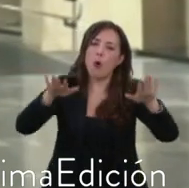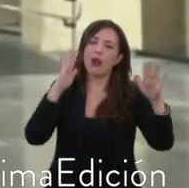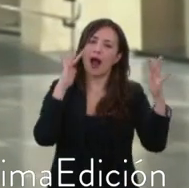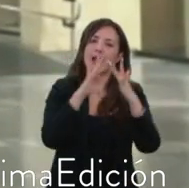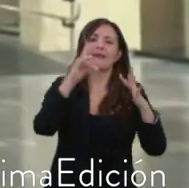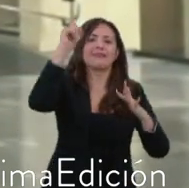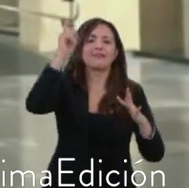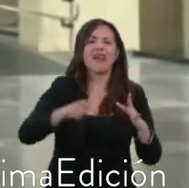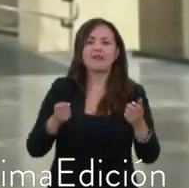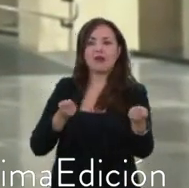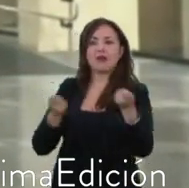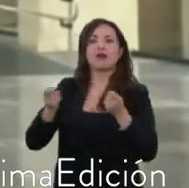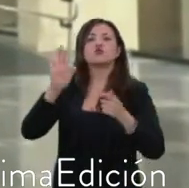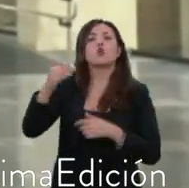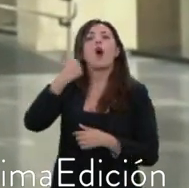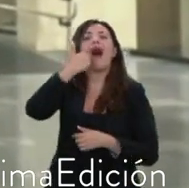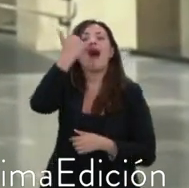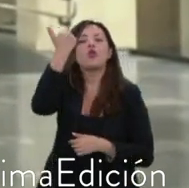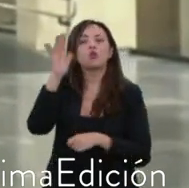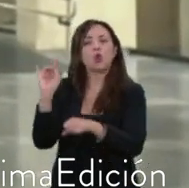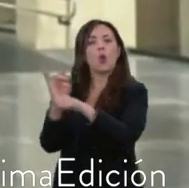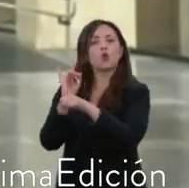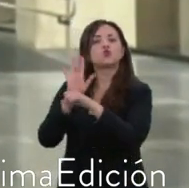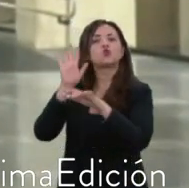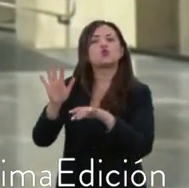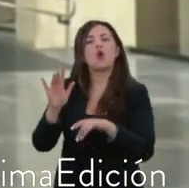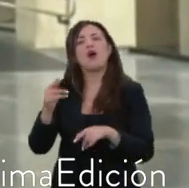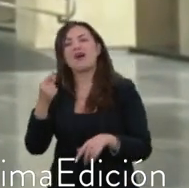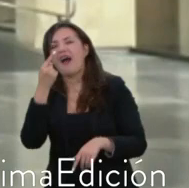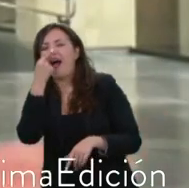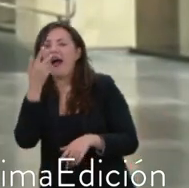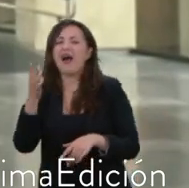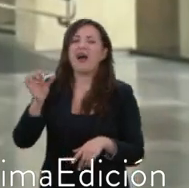iba a disminuir el consumo en Colombia.